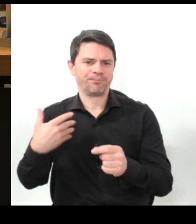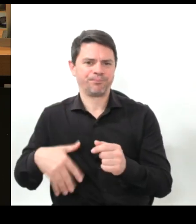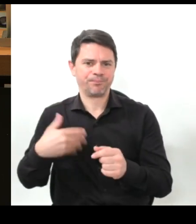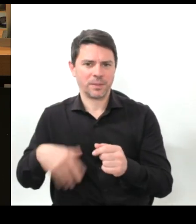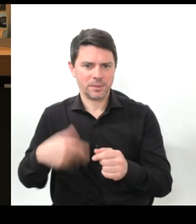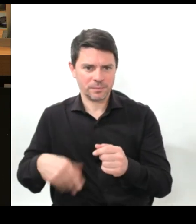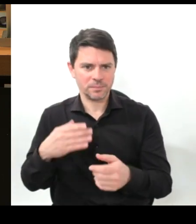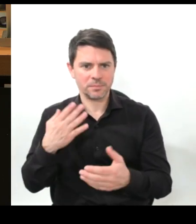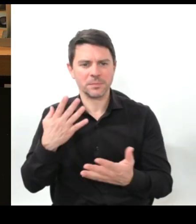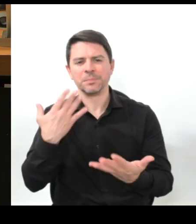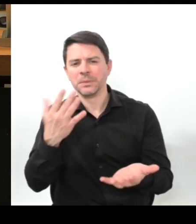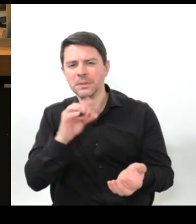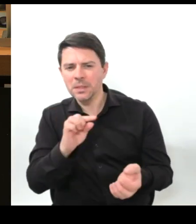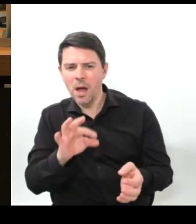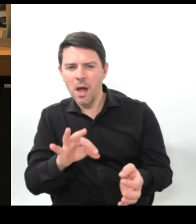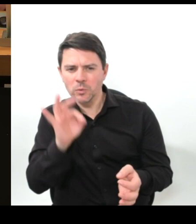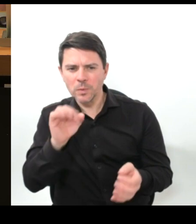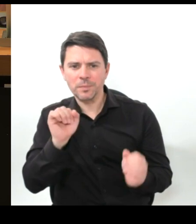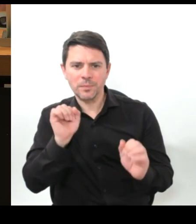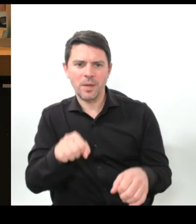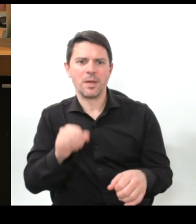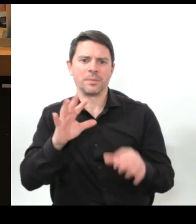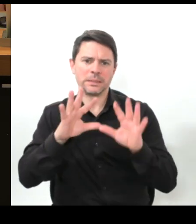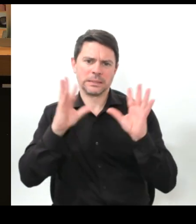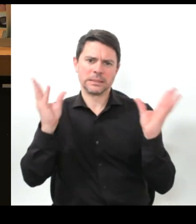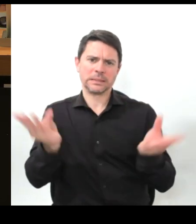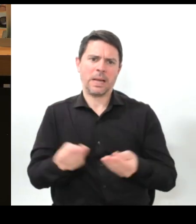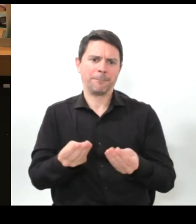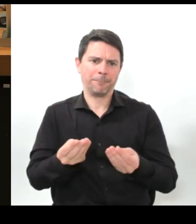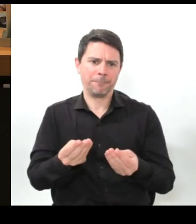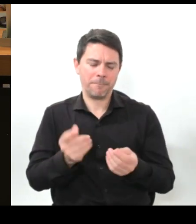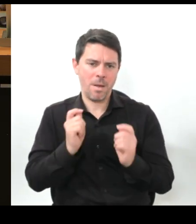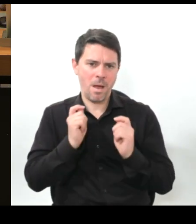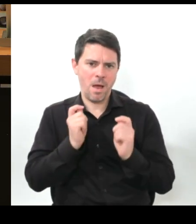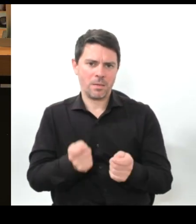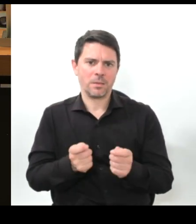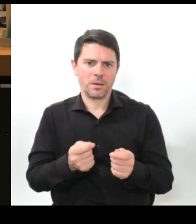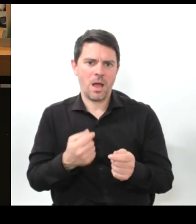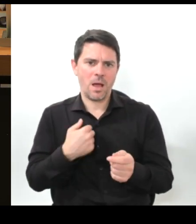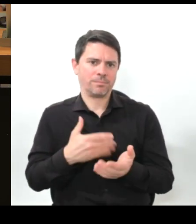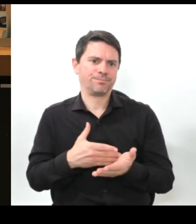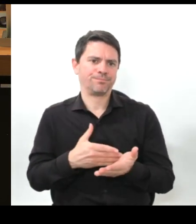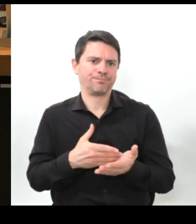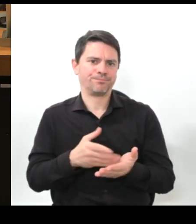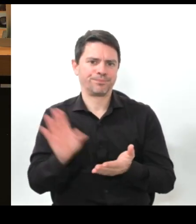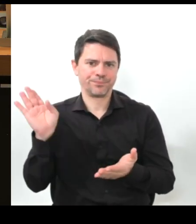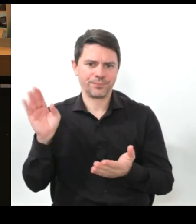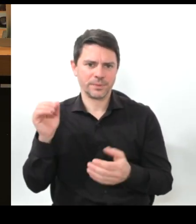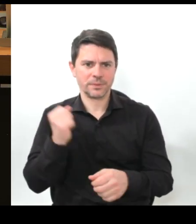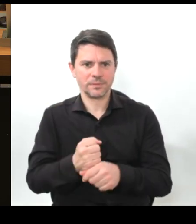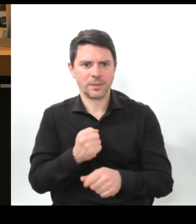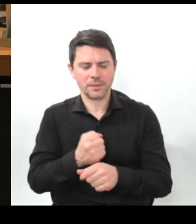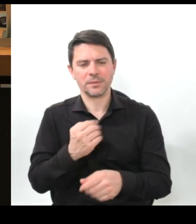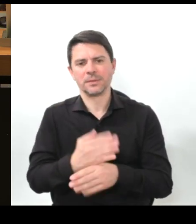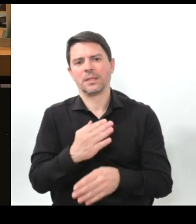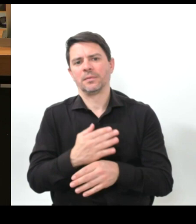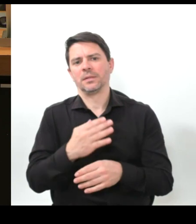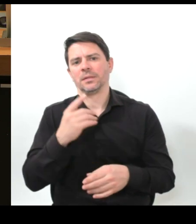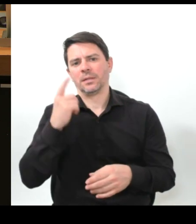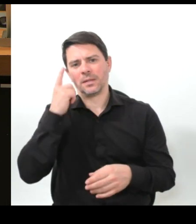dazu wurden die konsultiert. Fragt mal in die Runde. Ich höre nichts. Wahrscheinlich nicht. Tolle Beteiligung, zumal es ja auch, wie ich Ihnen hier schon